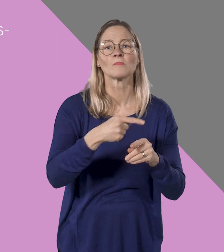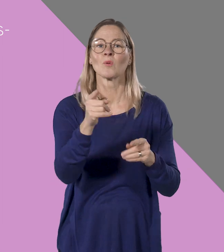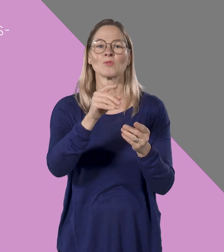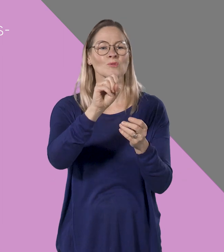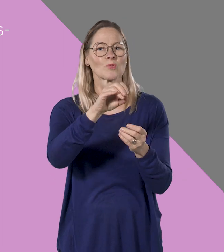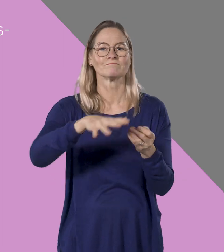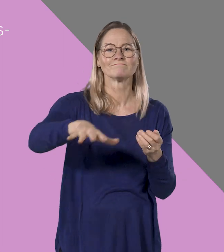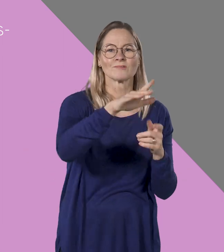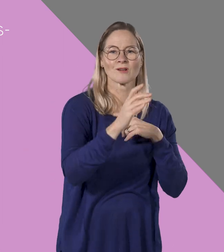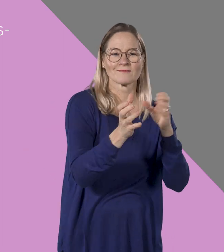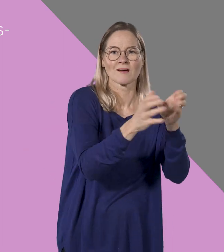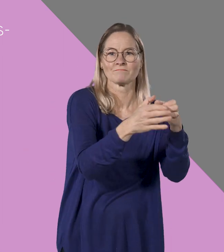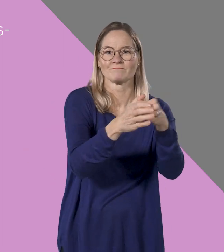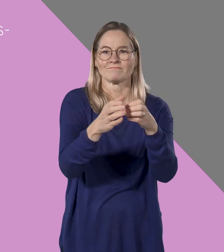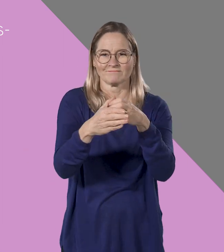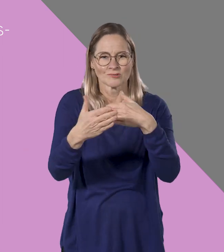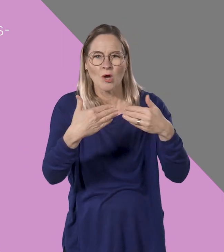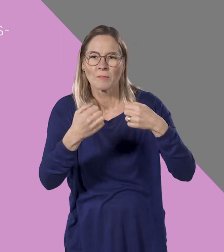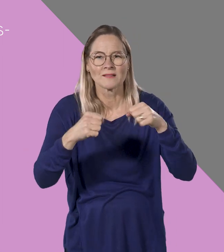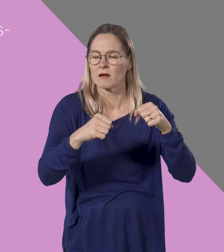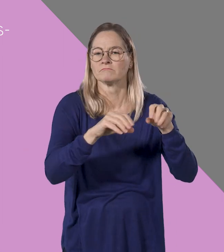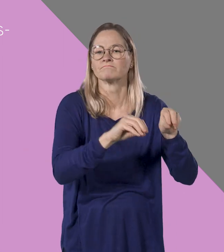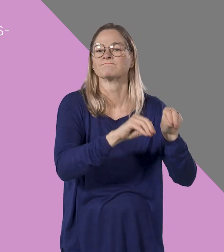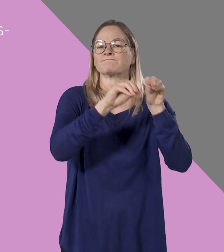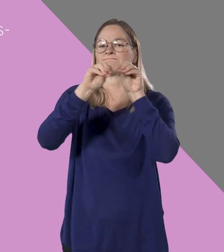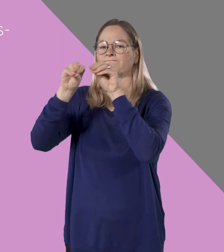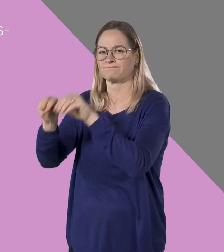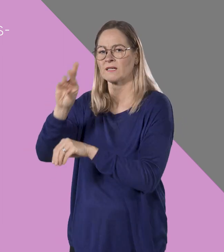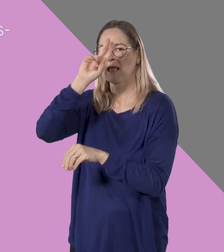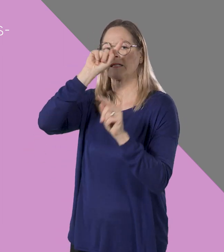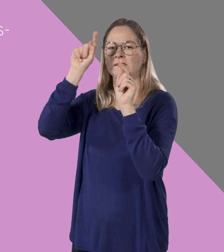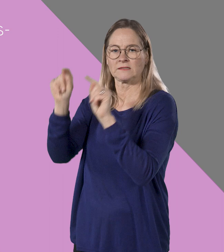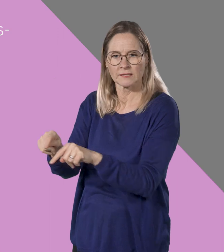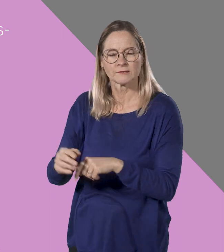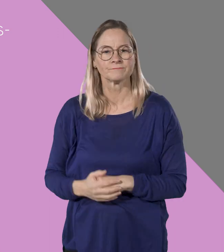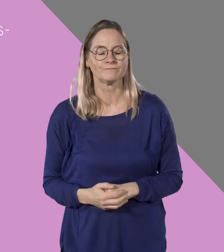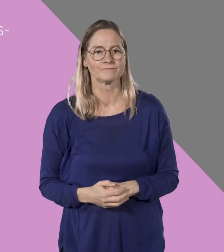ja muu Turun-kampuksen toiminta siirtyvät Turusta Helsingin-kampukselle - ensi vuoden aikana.